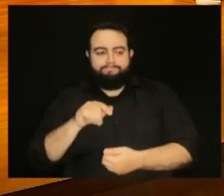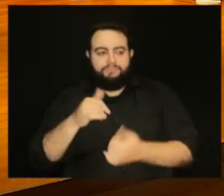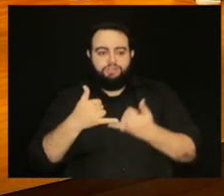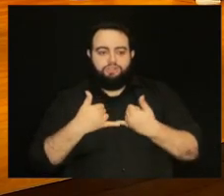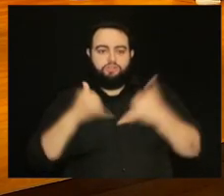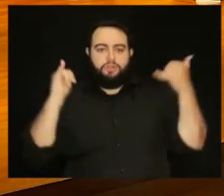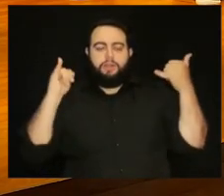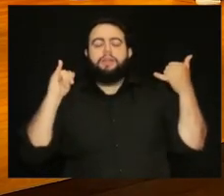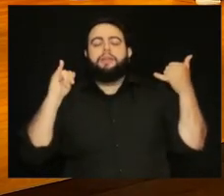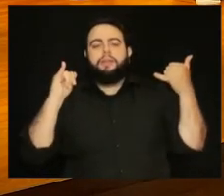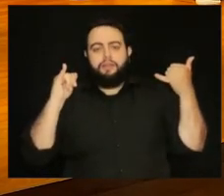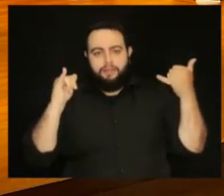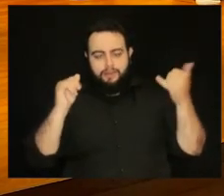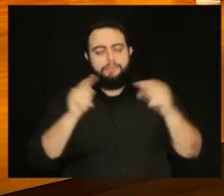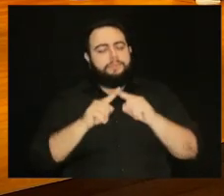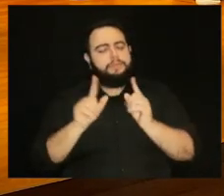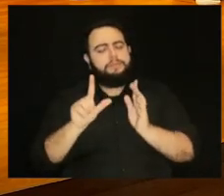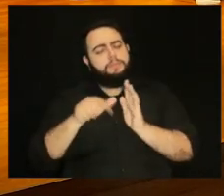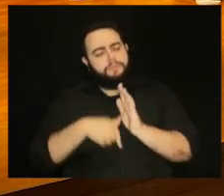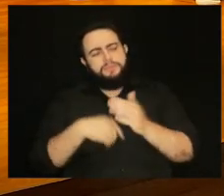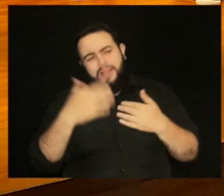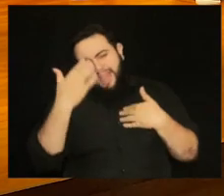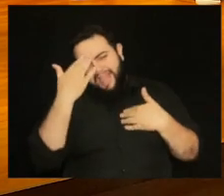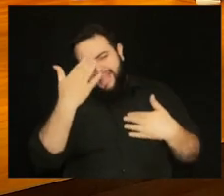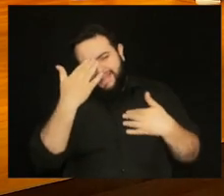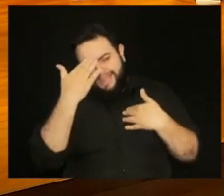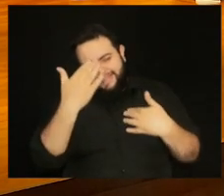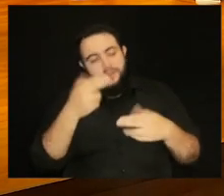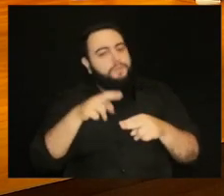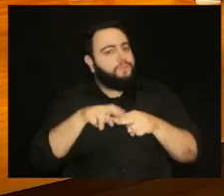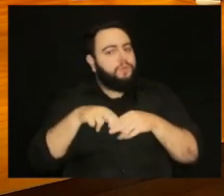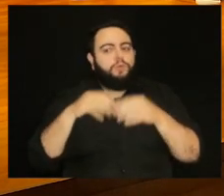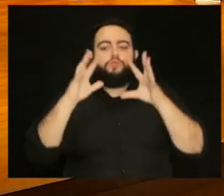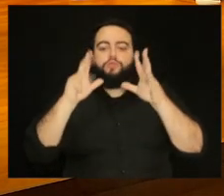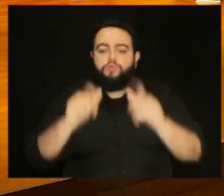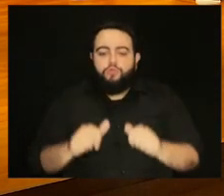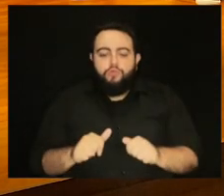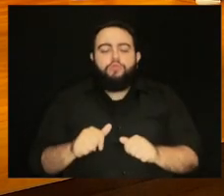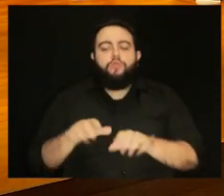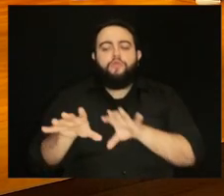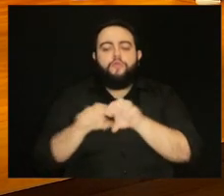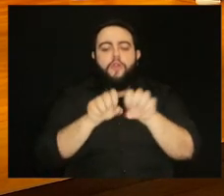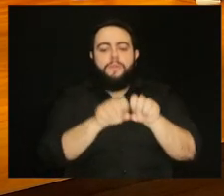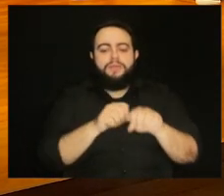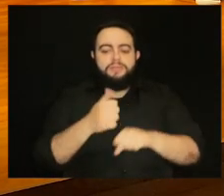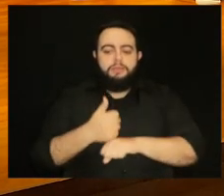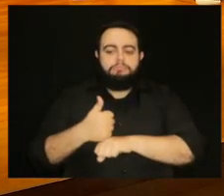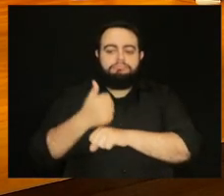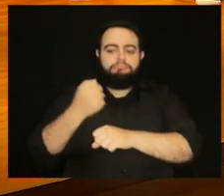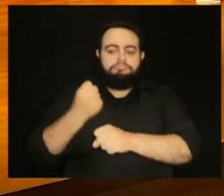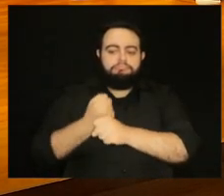tinha se tornado como misturar essa essa forte formação que ele vai ter de estudo aqui no Belas